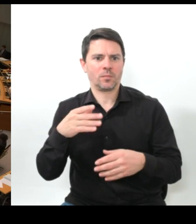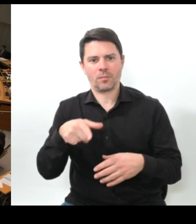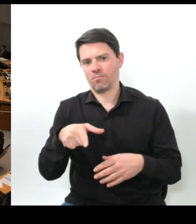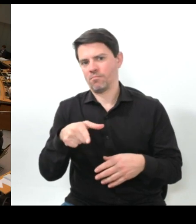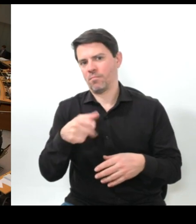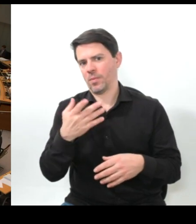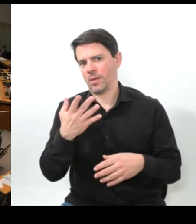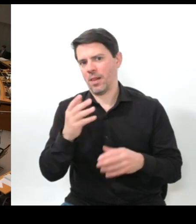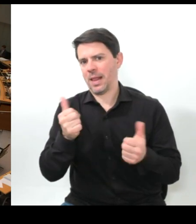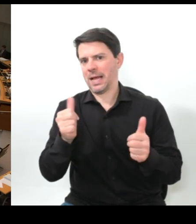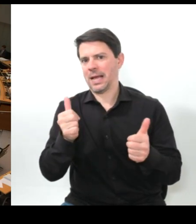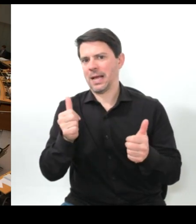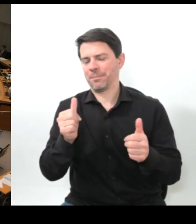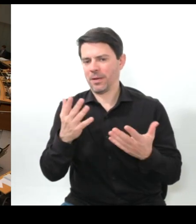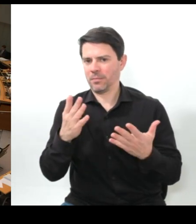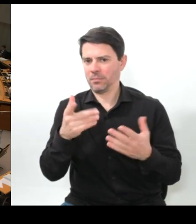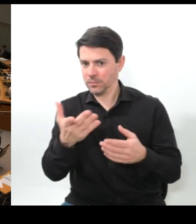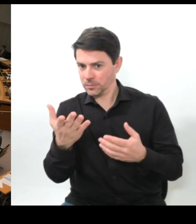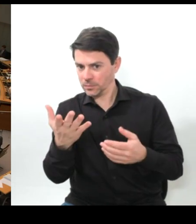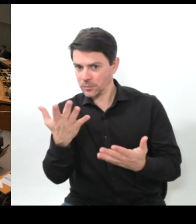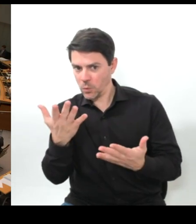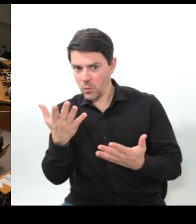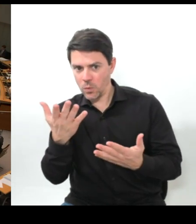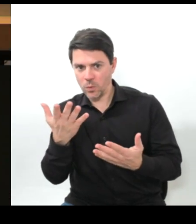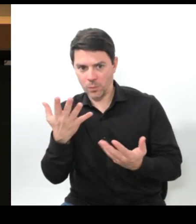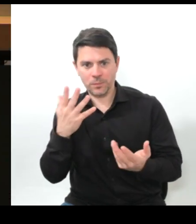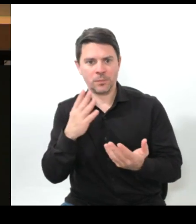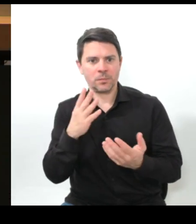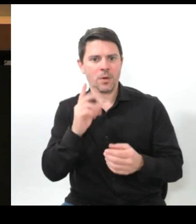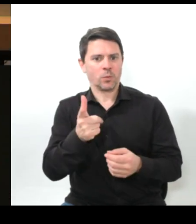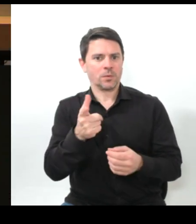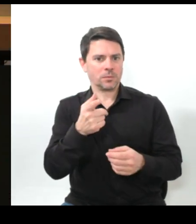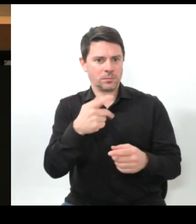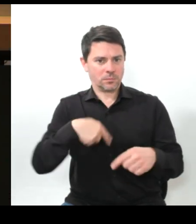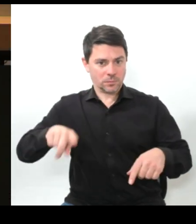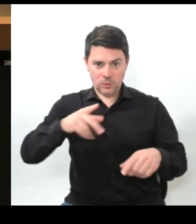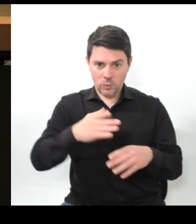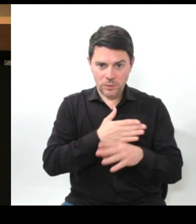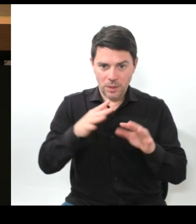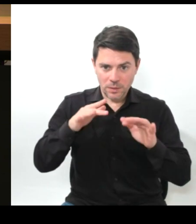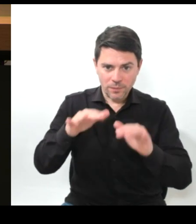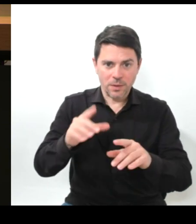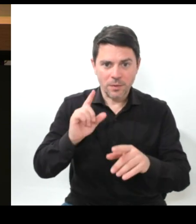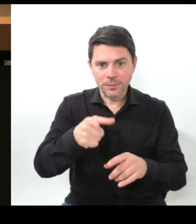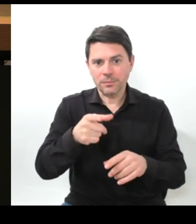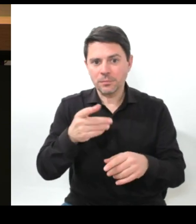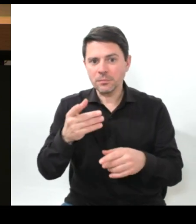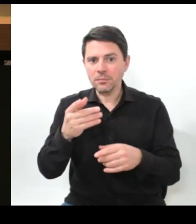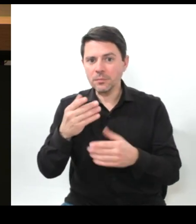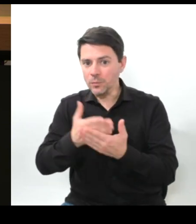Das ist ein großer Schritt für die vielen Schüler:innen und ein wichtiger Schritt hin zu mehr Gerechtigkeit in der Bildung.